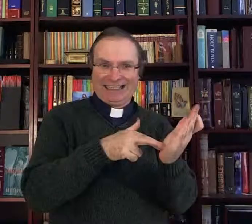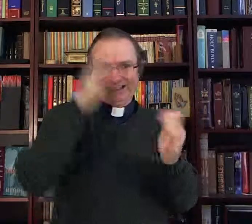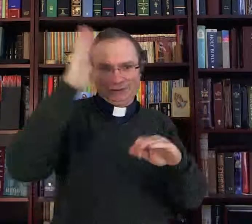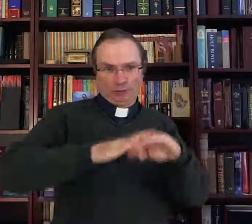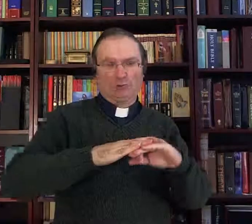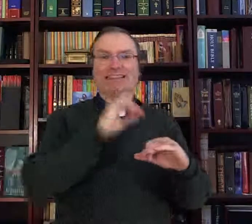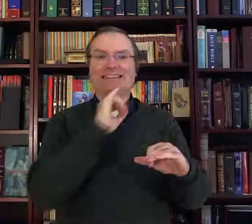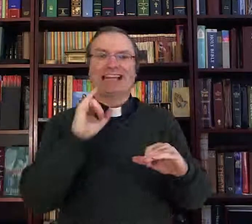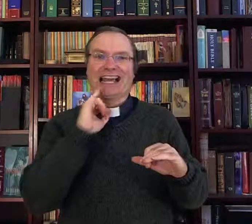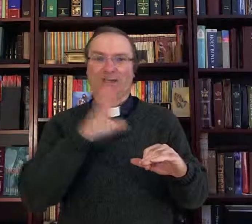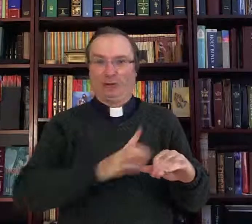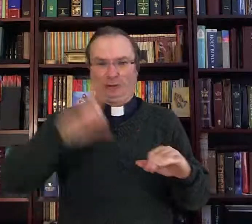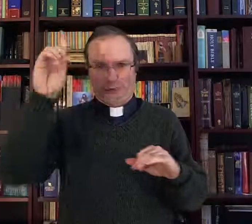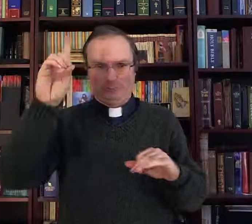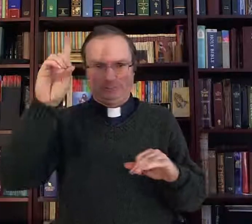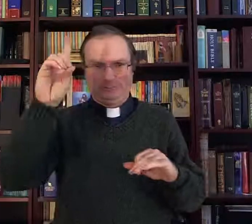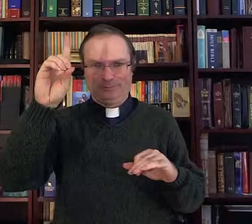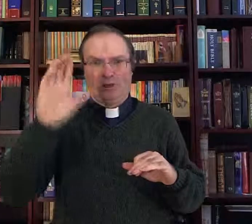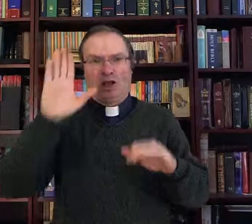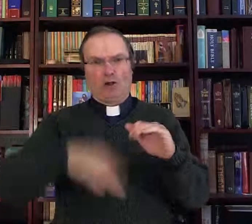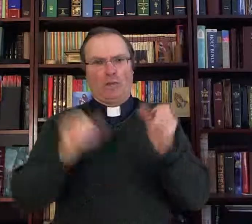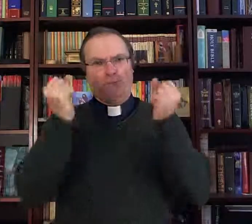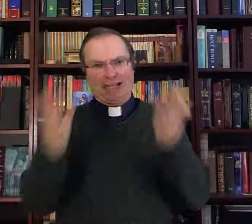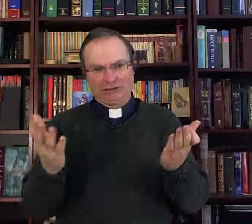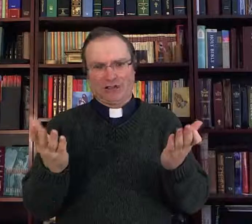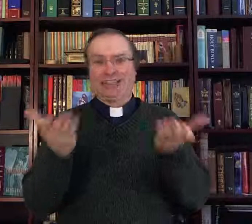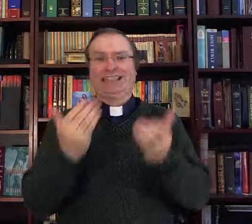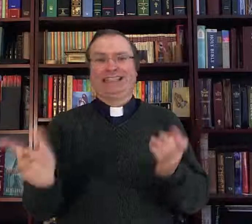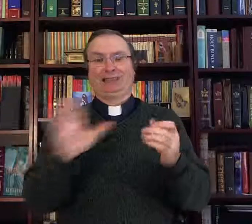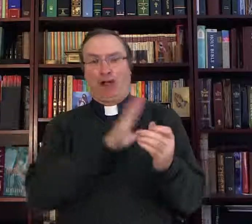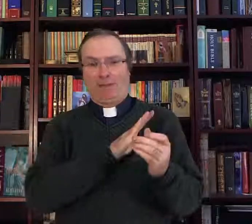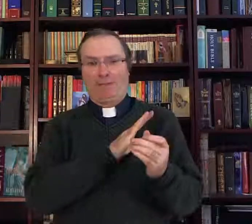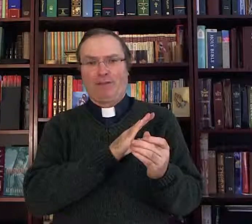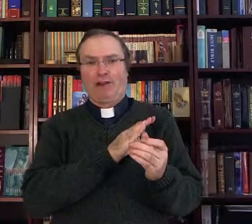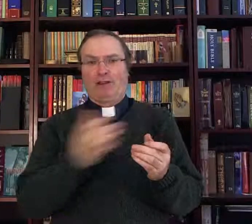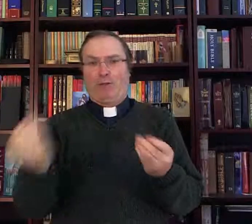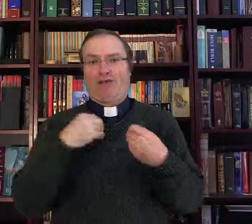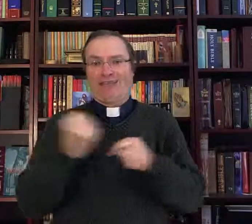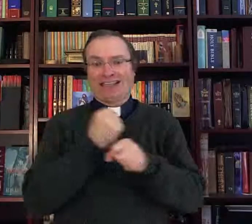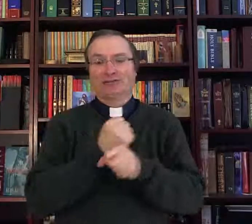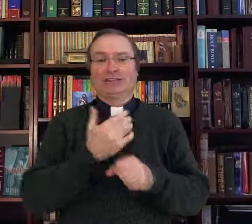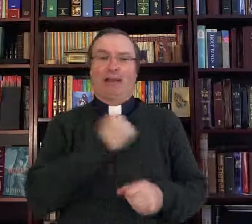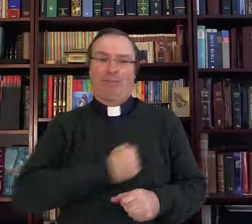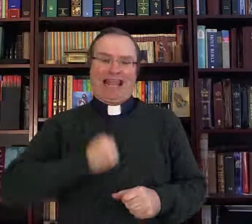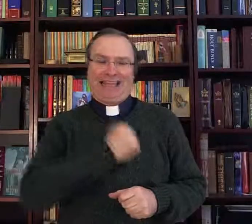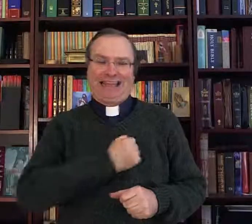et sur l’Israël de Dieu! Que personne désormais ne me fasse de peine,